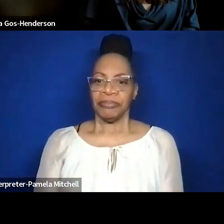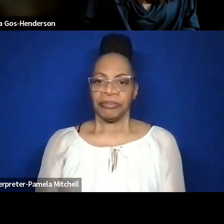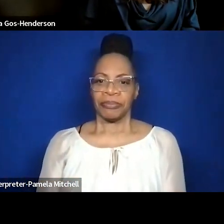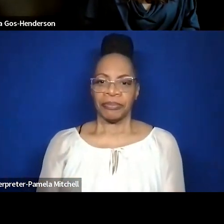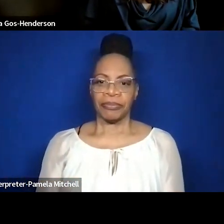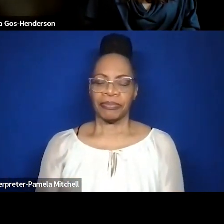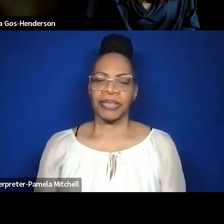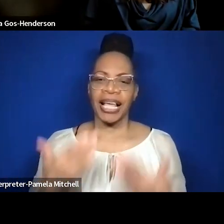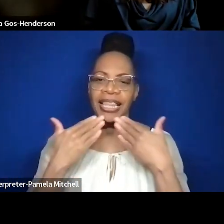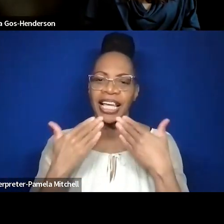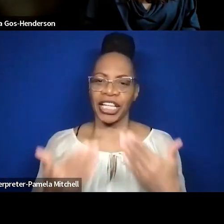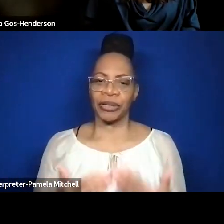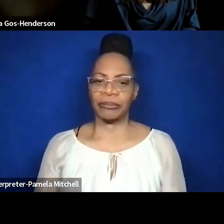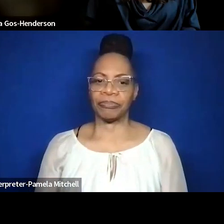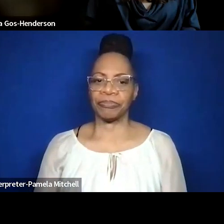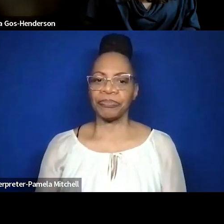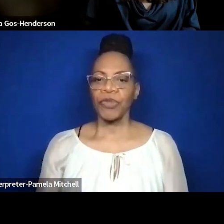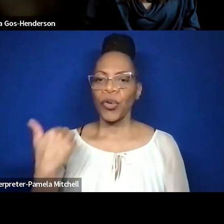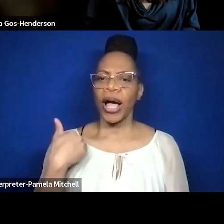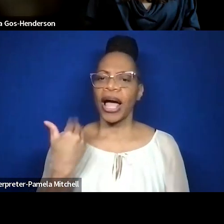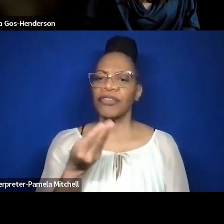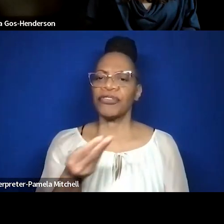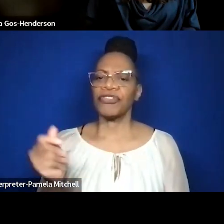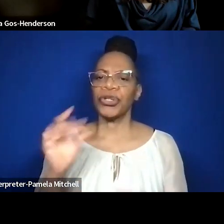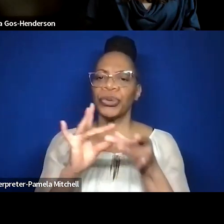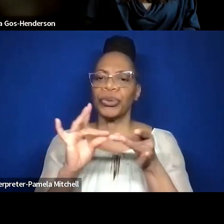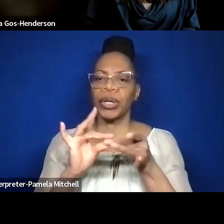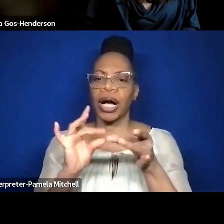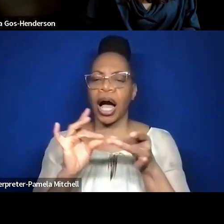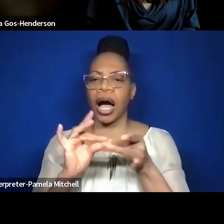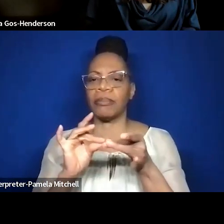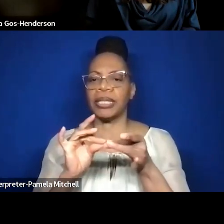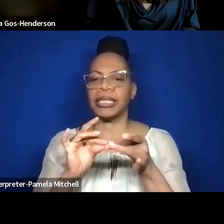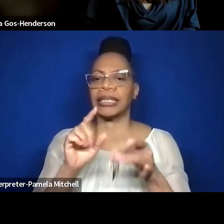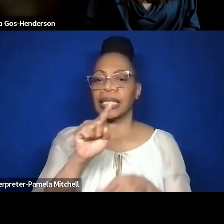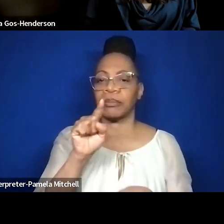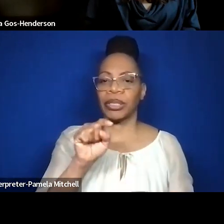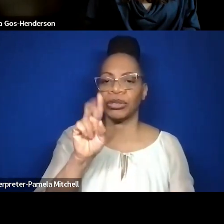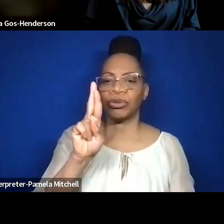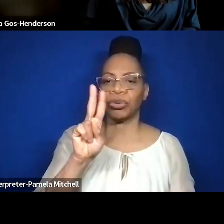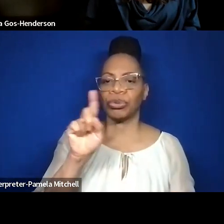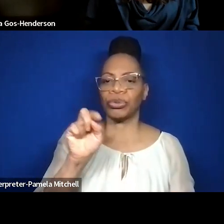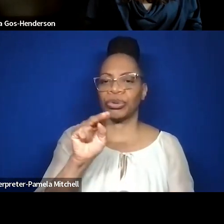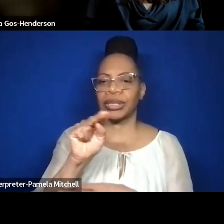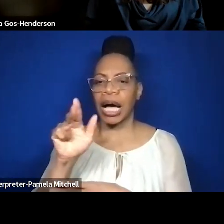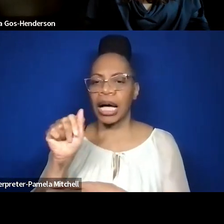Gracias. Tenemos algunos comentarios y esto podría ser para Zuzanna o una pregunta... No estoy segura si eres una trabajadora de casos dedicada